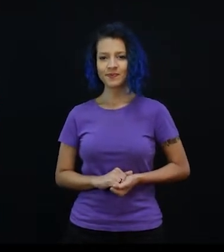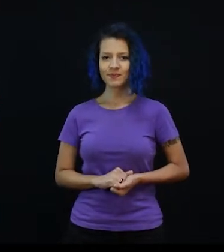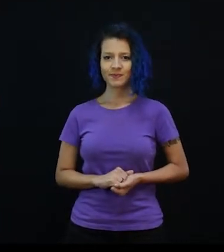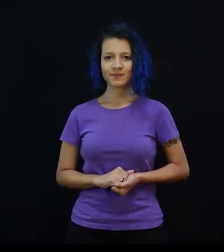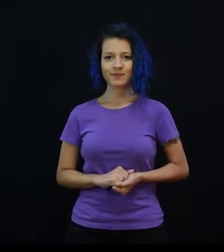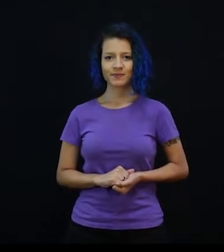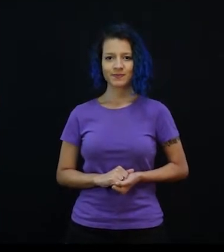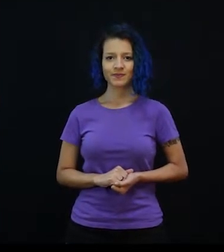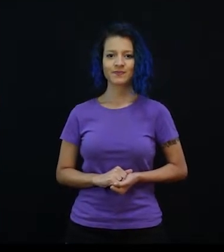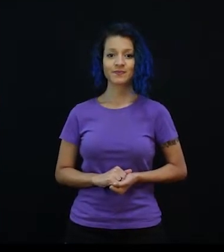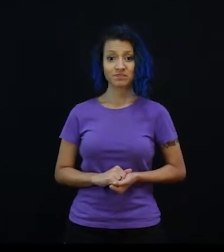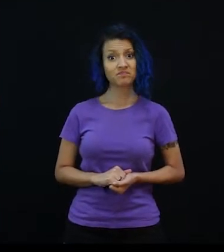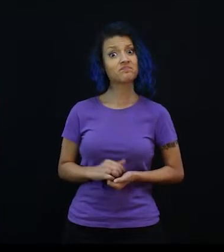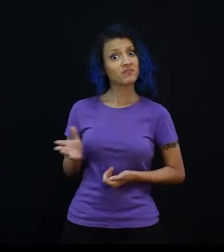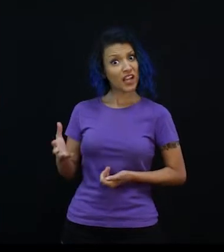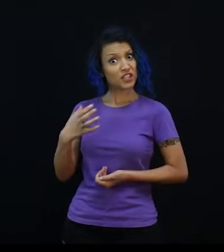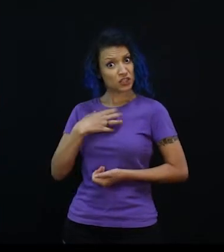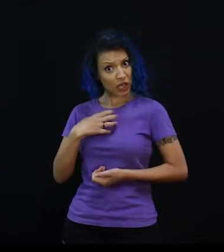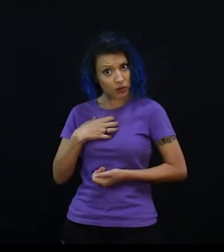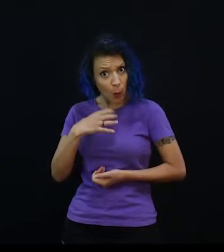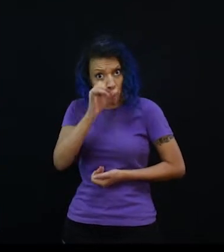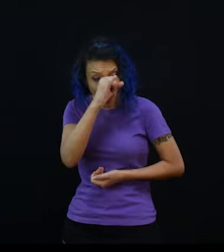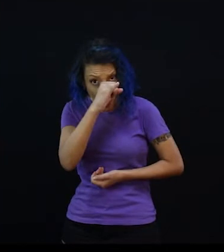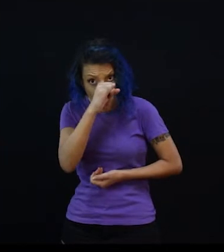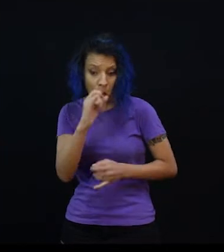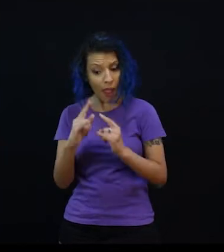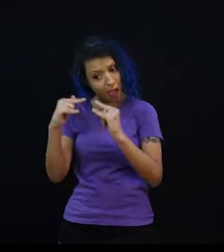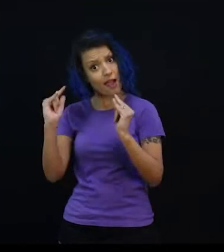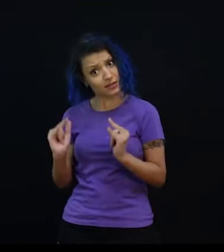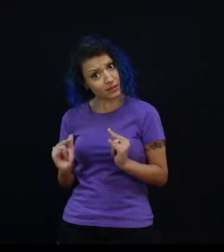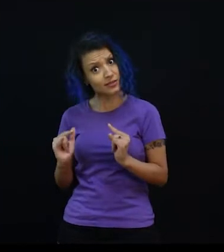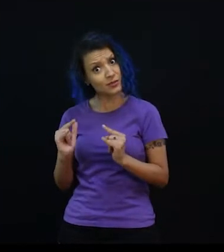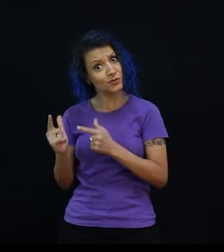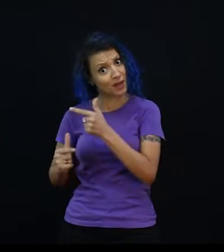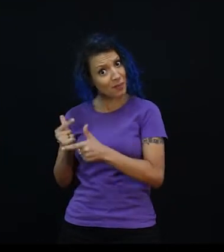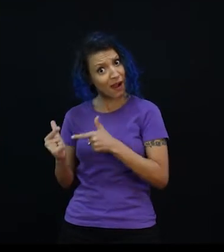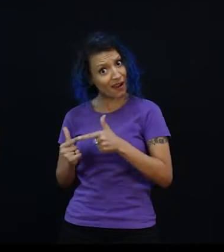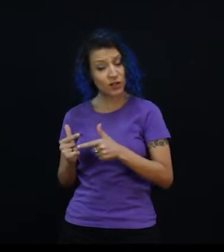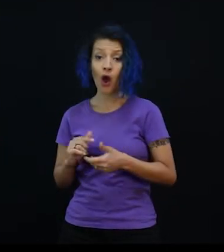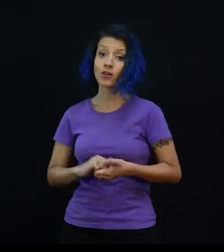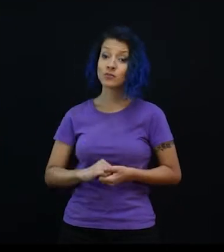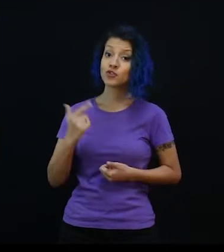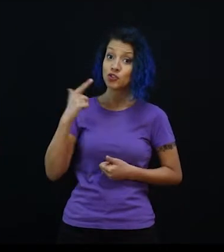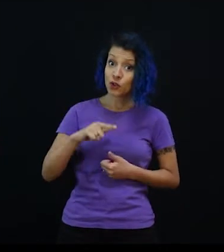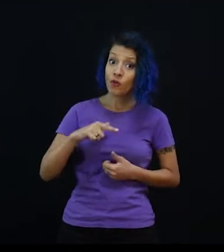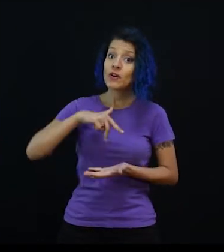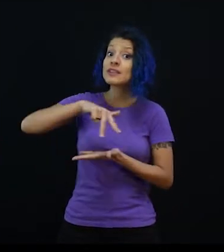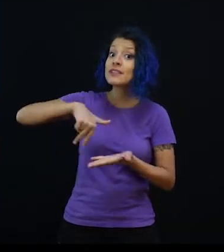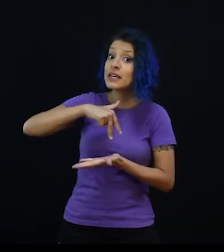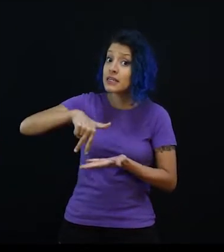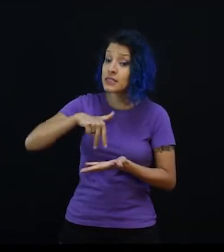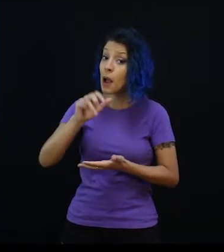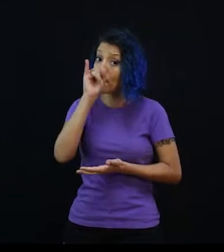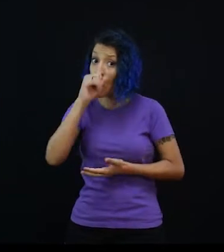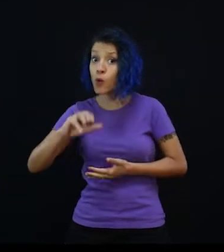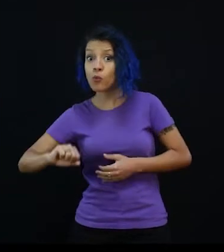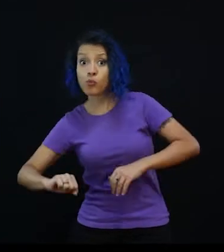É uma família circense esta. Vamos fazer mais uma vez a dança dos porcos para a gente se lavar. Ainda estou sentindo o cheiro aqui.